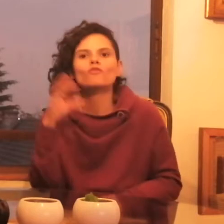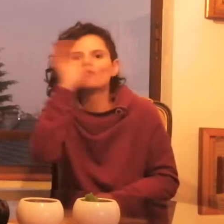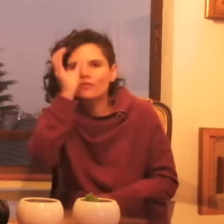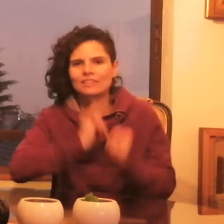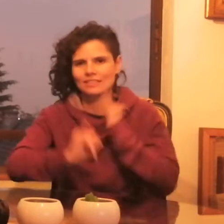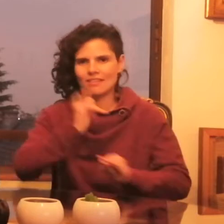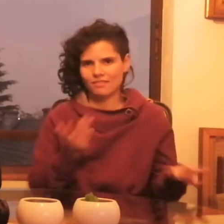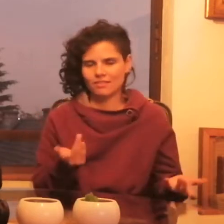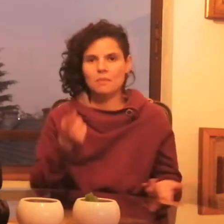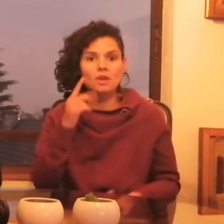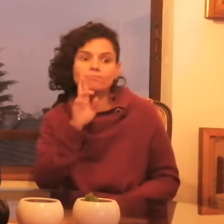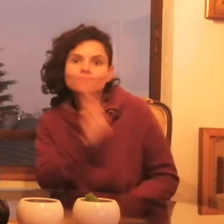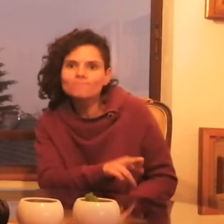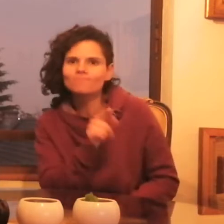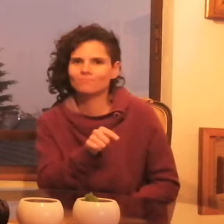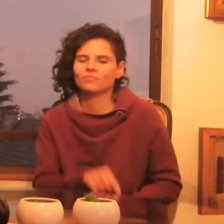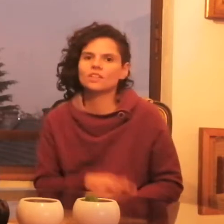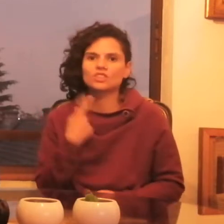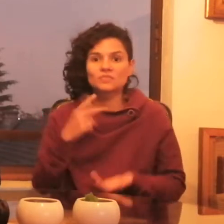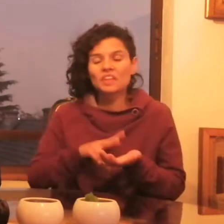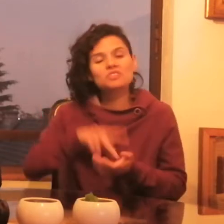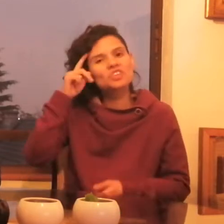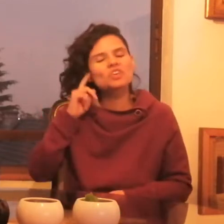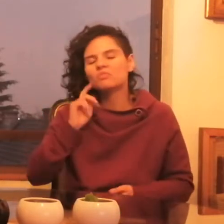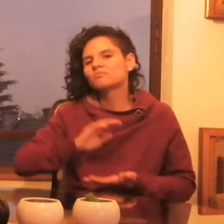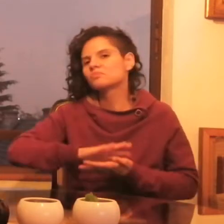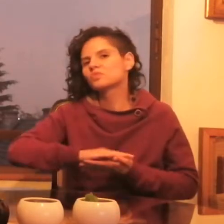entonces creo que en realidad todos pueden, hombres y mujeres, pueden estudiar